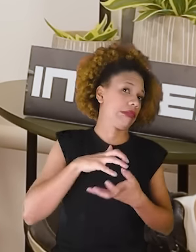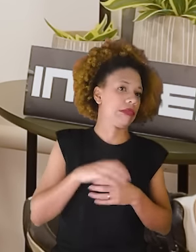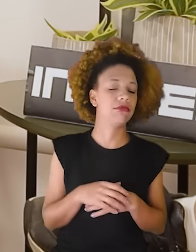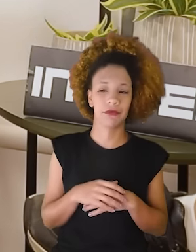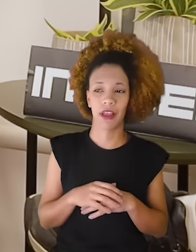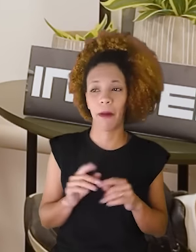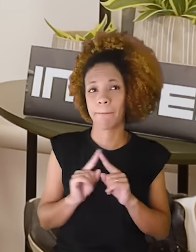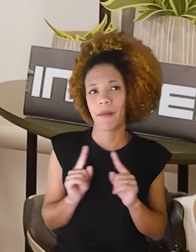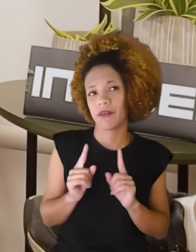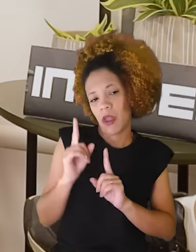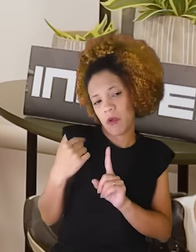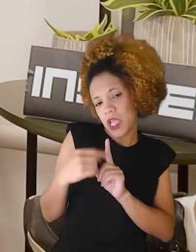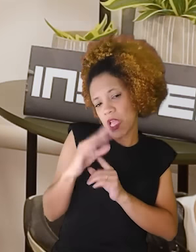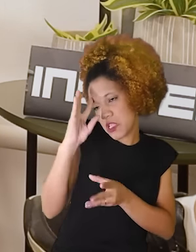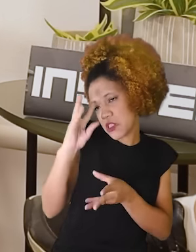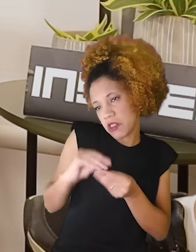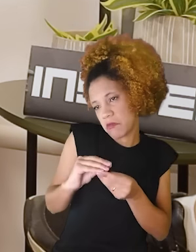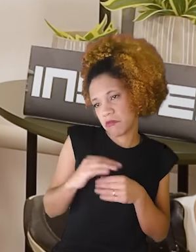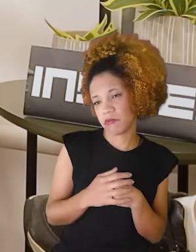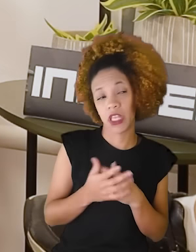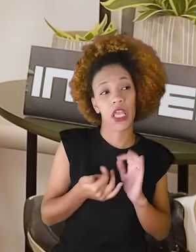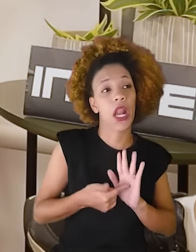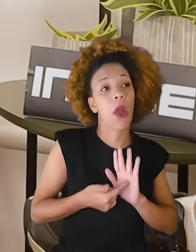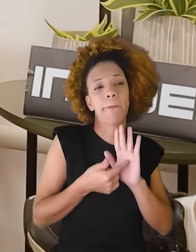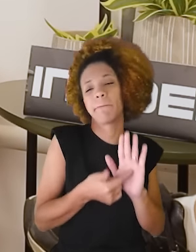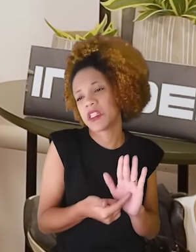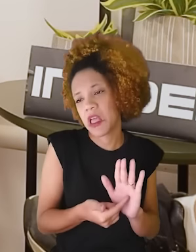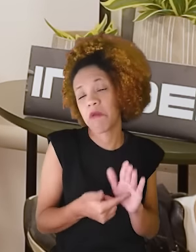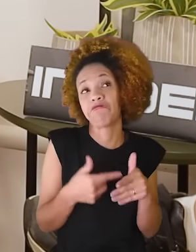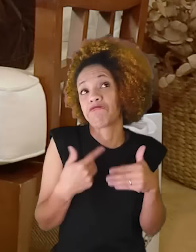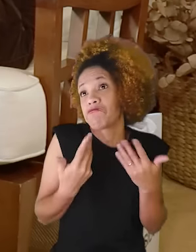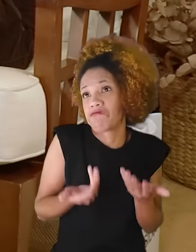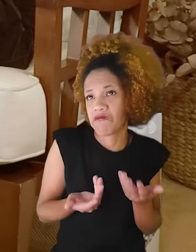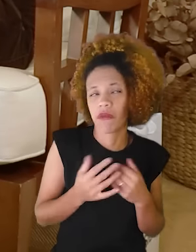TR aí foi um um breve cancelamento assim porque falaram que eu queria aparecer sei lá o quê Ah do